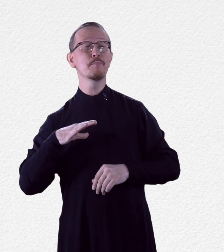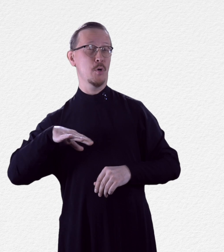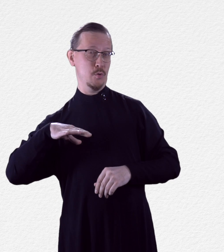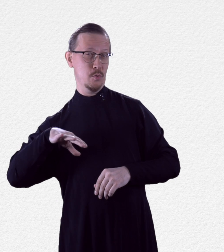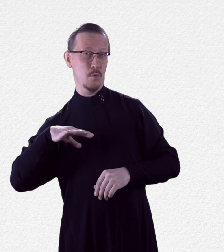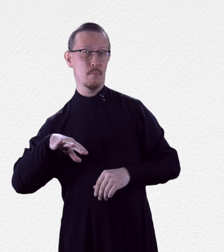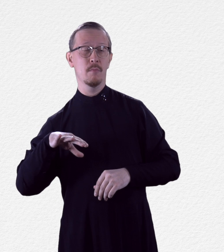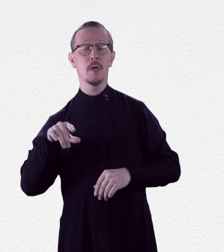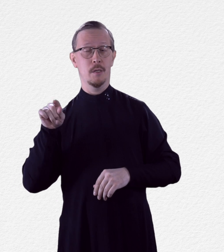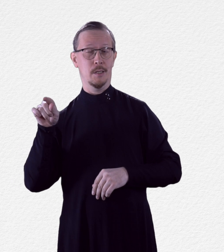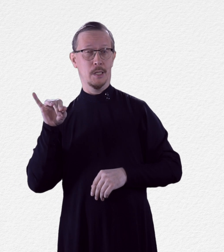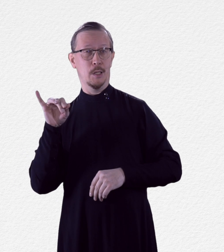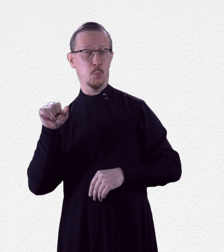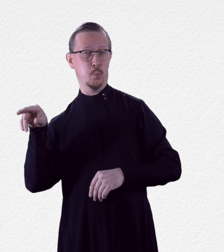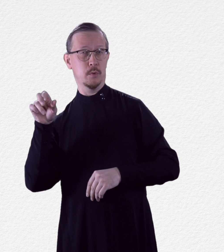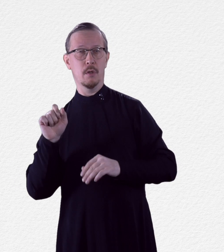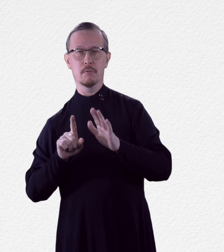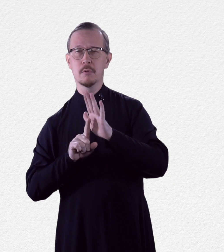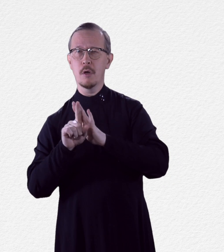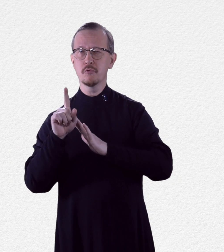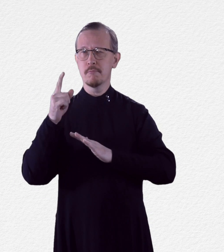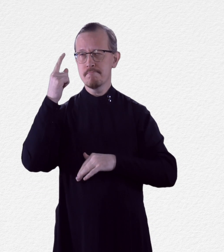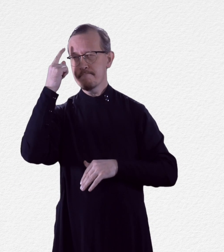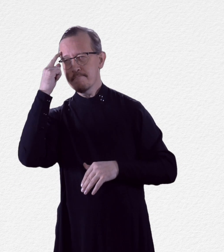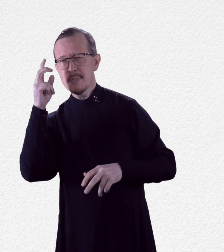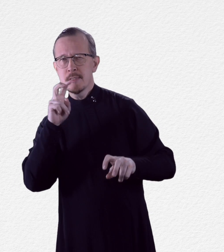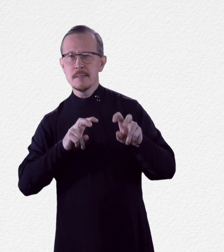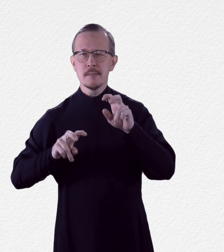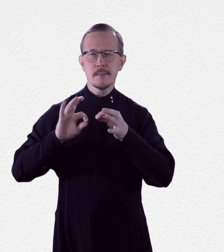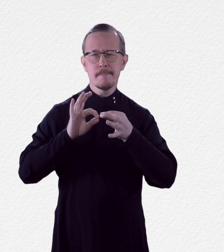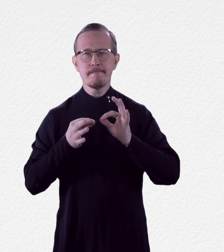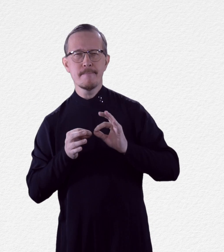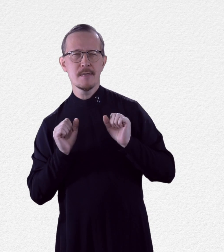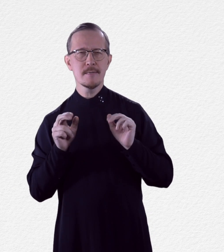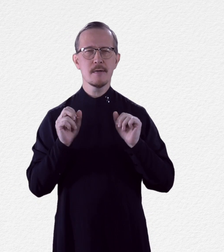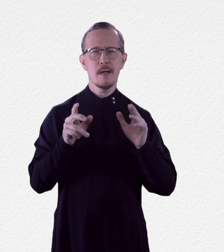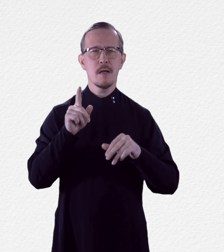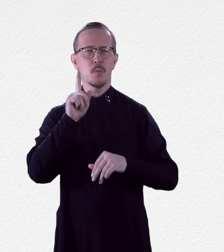Тогда Иуда стал искать удобного случая,